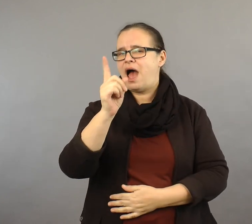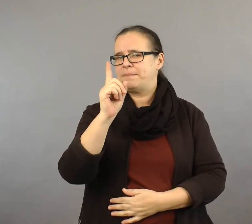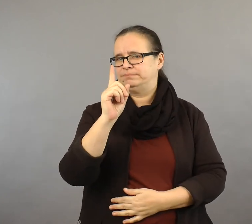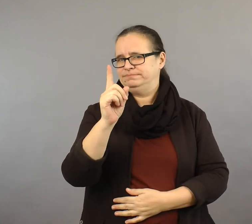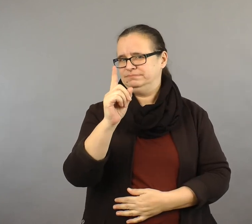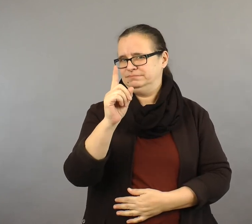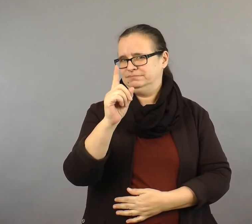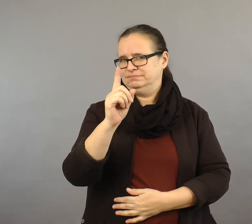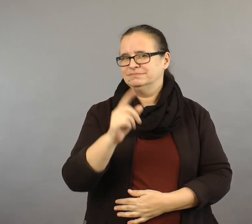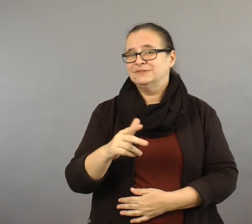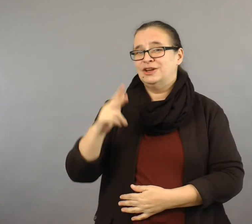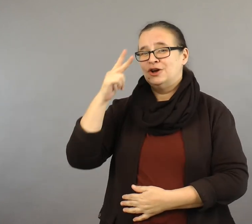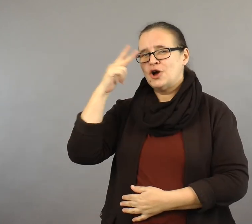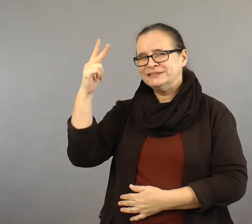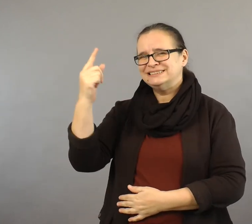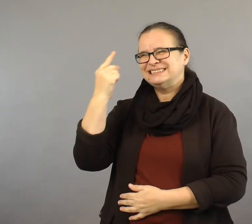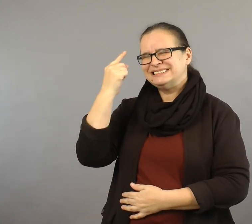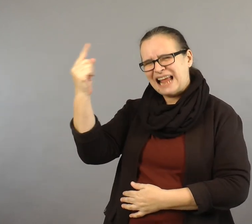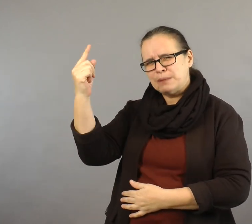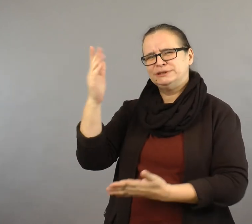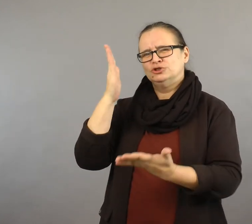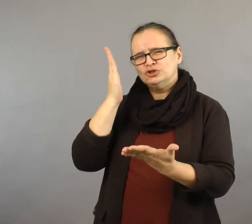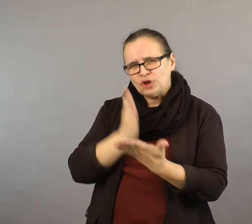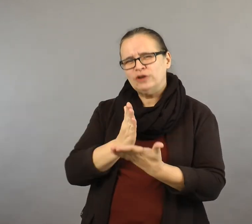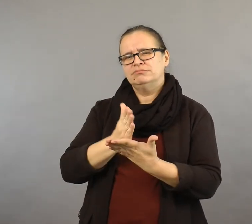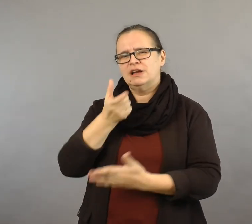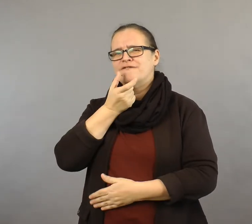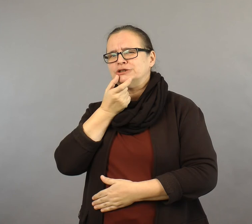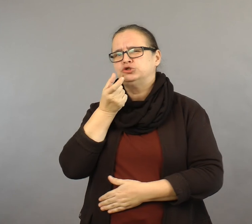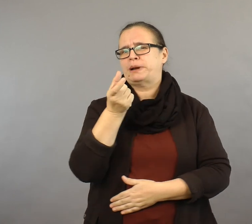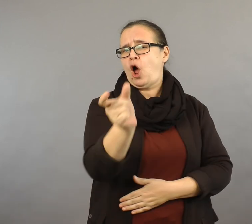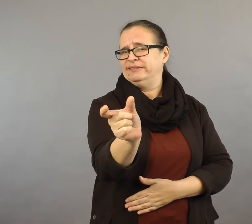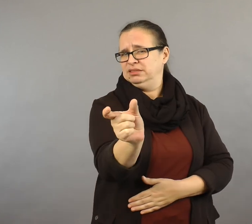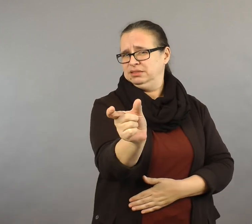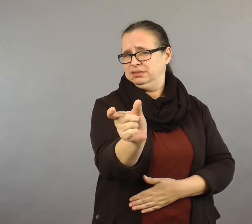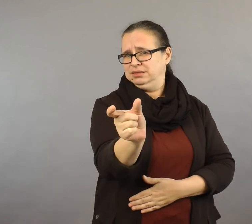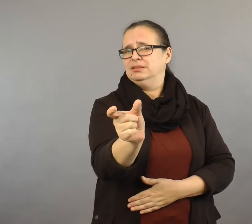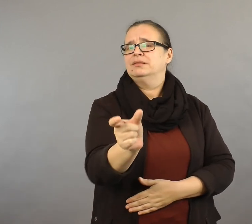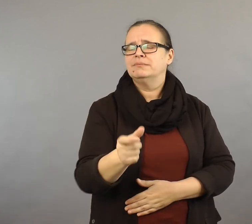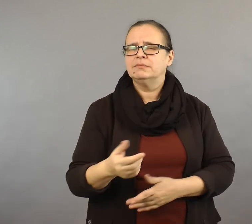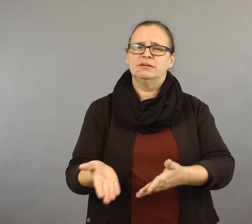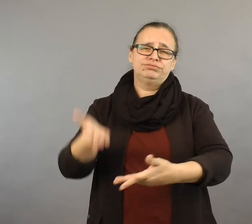ABER Gott selbst hat schon versprochen